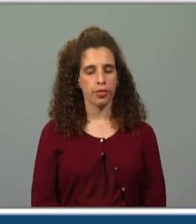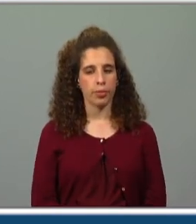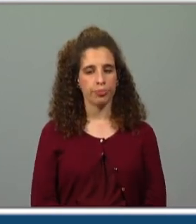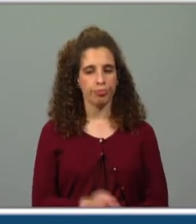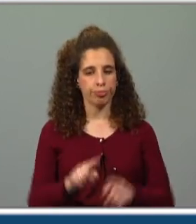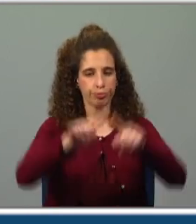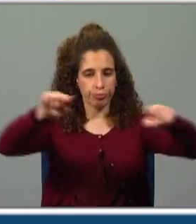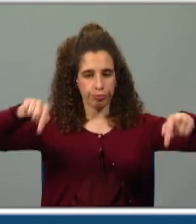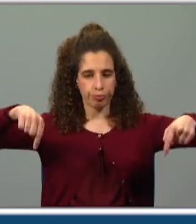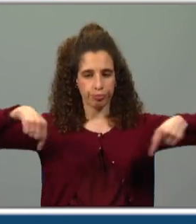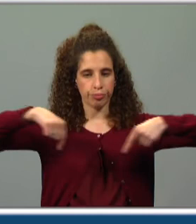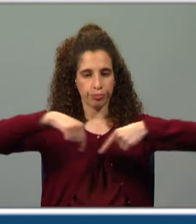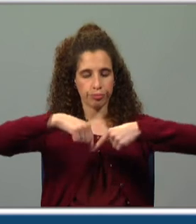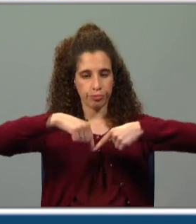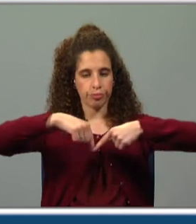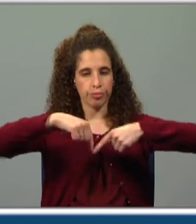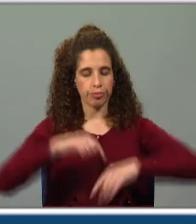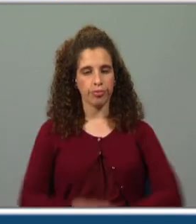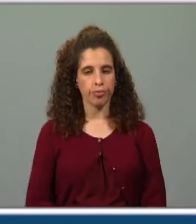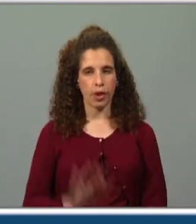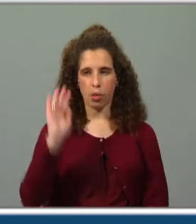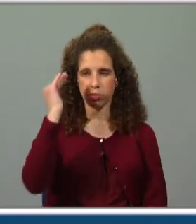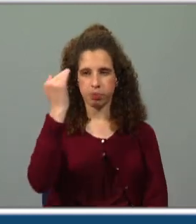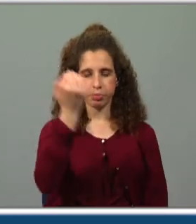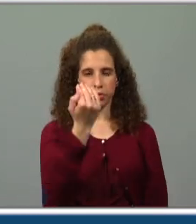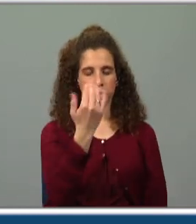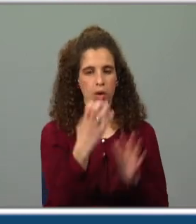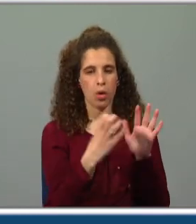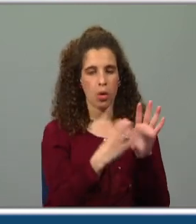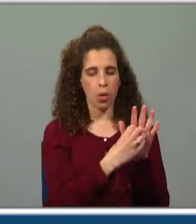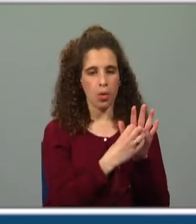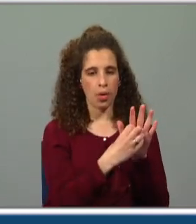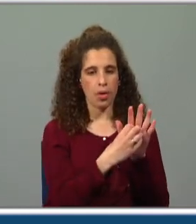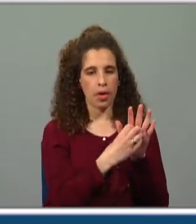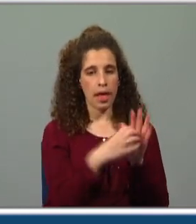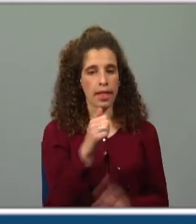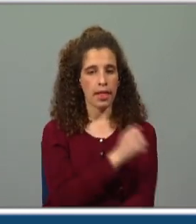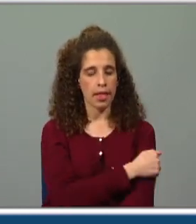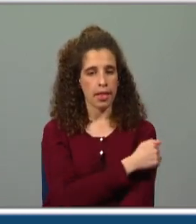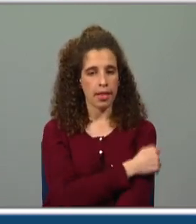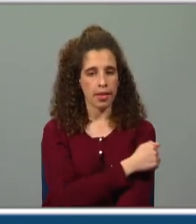que está a espelhar uma imagem que seria da casa 這反映了一個圖像在這所房子裡面